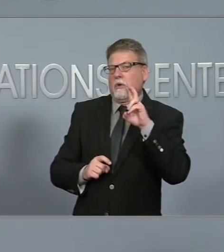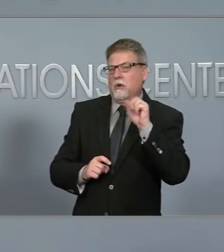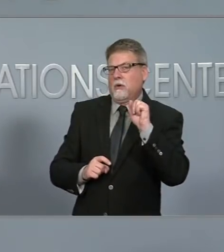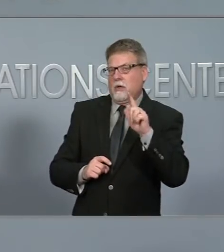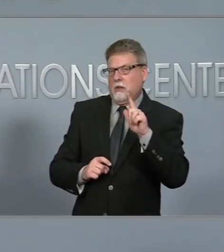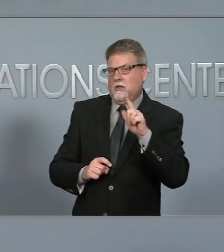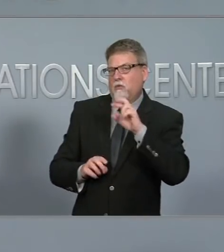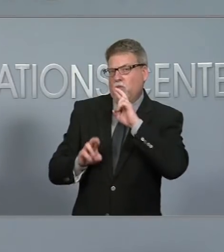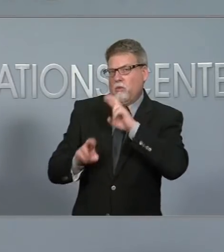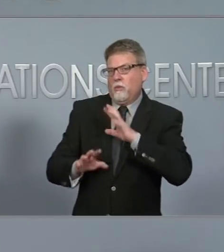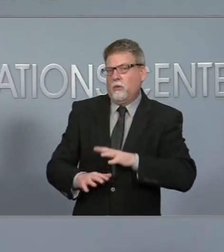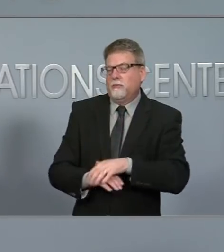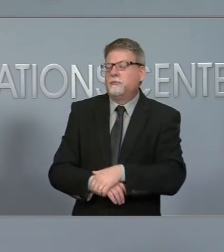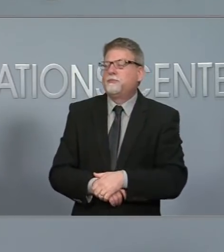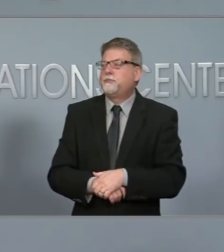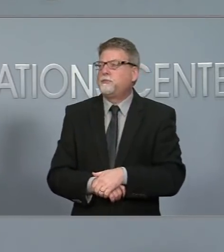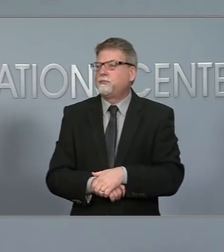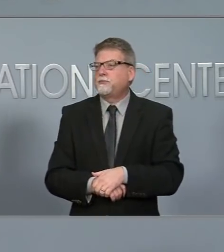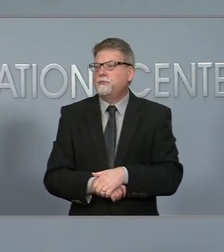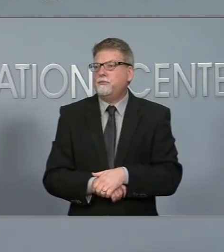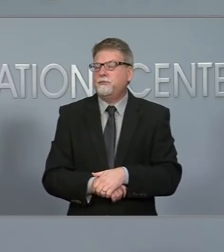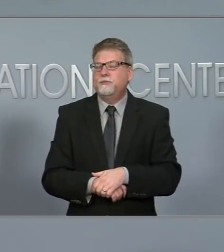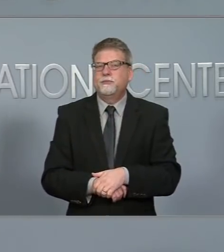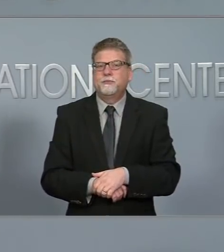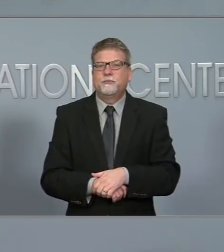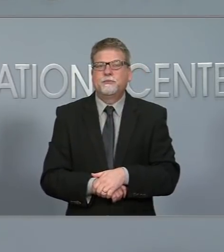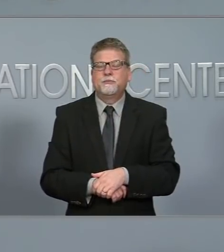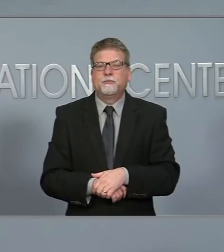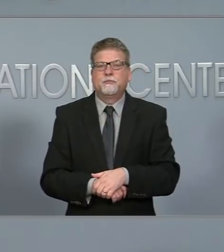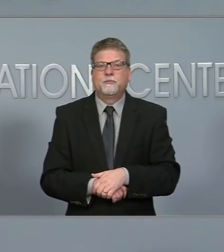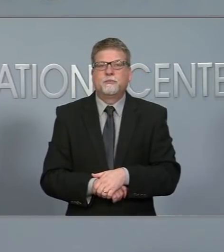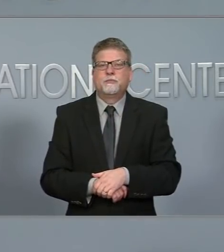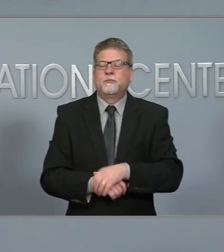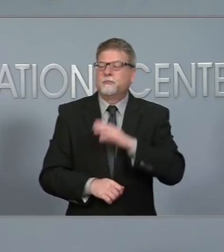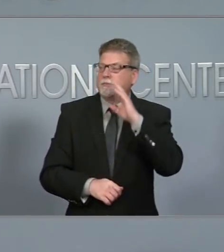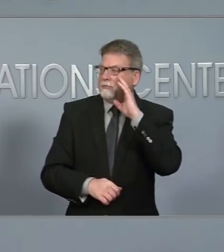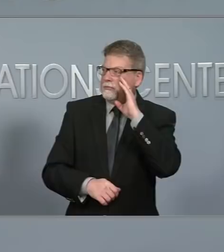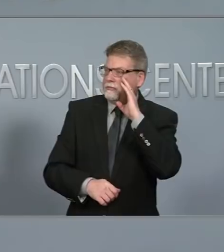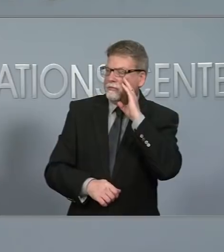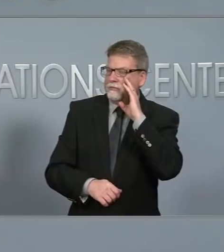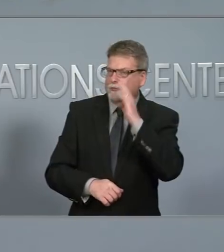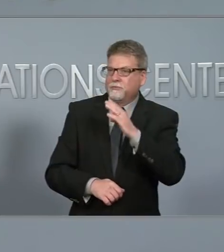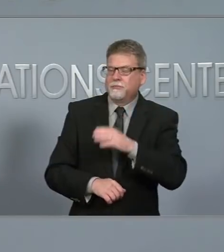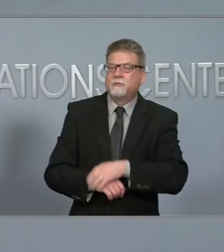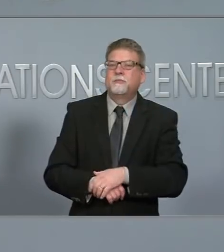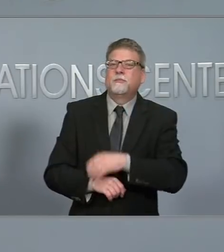Tenemos otra pregunta. Por